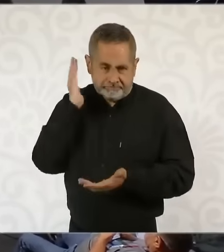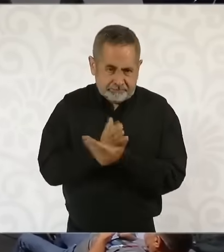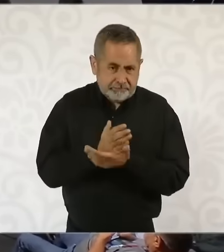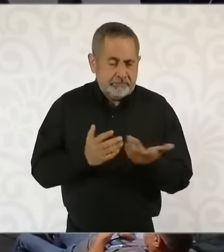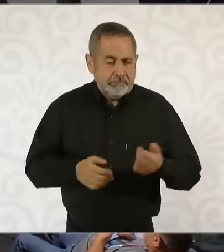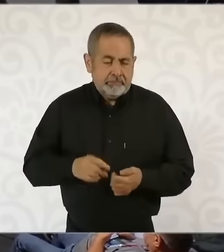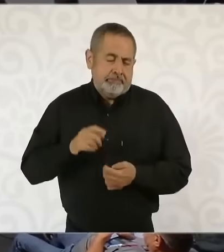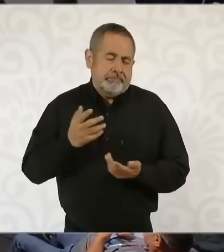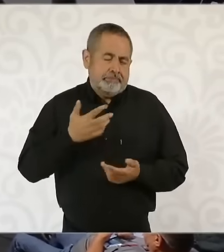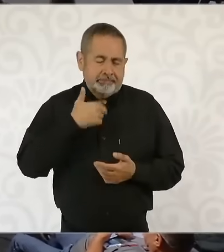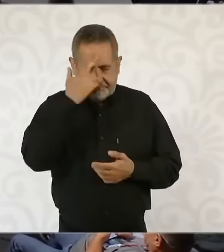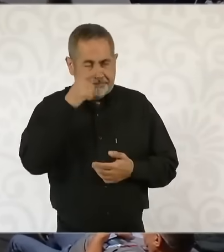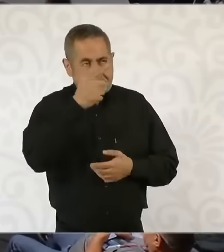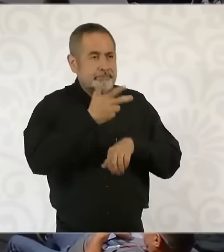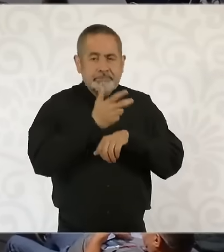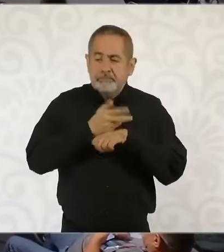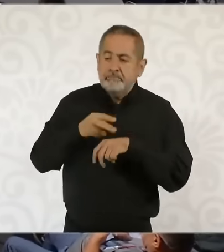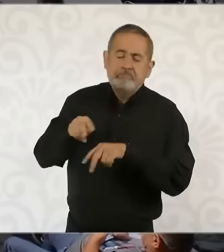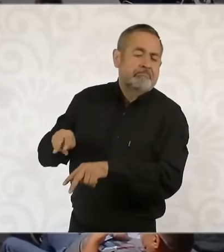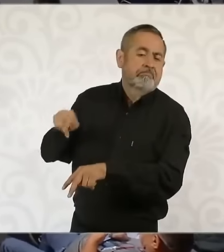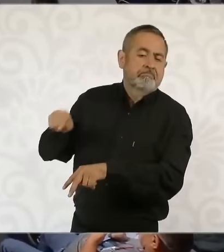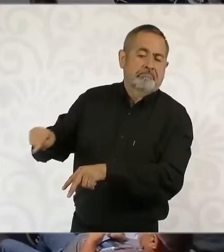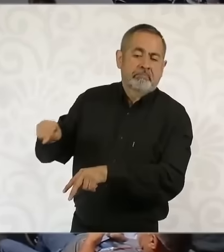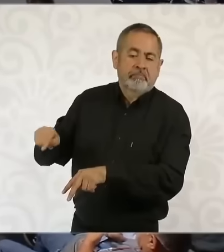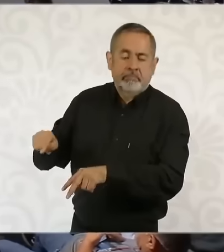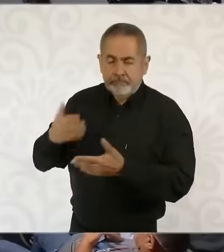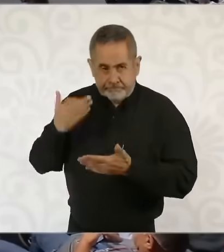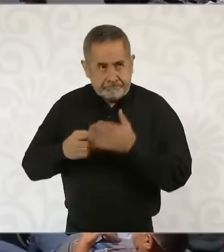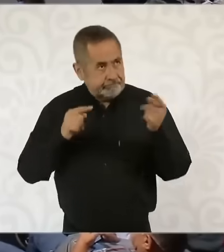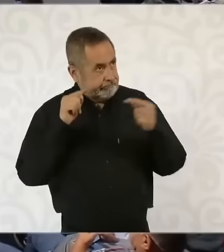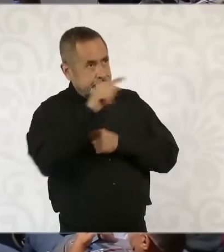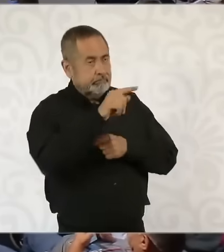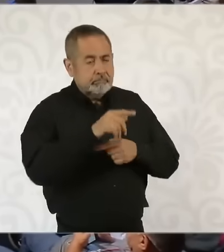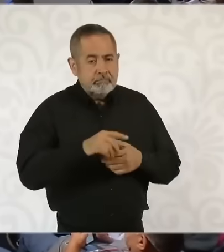fija en México y no hace su trabajo, pero en el caso de México que se ve que se está trabajando